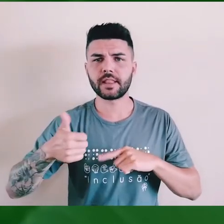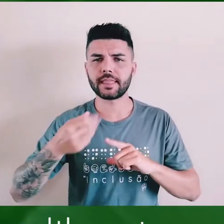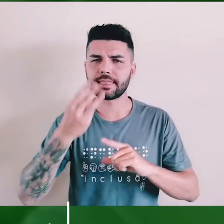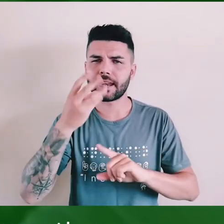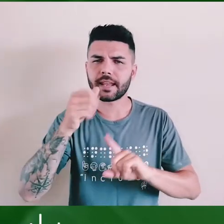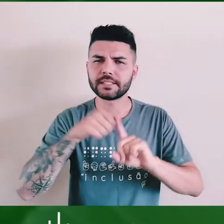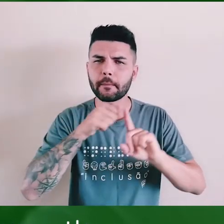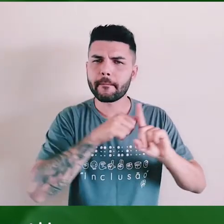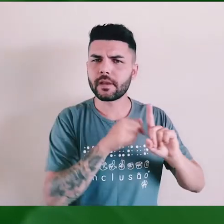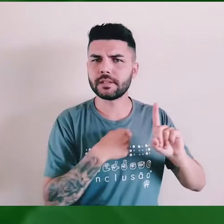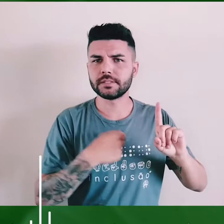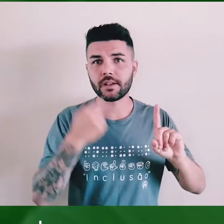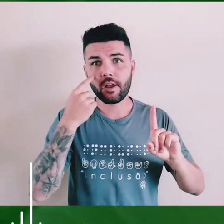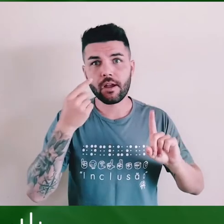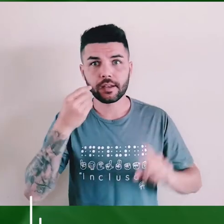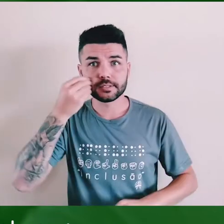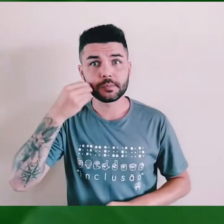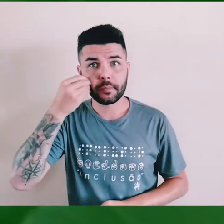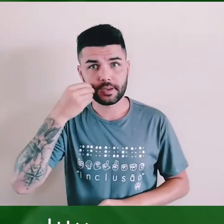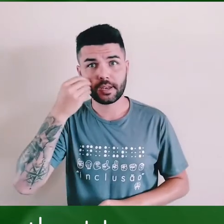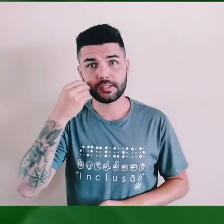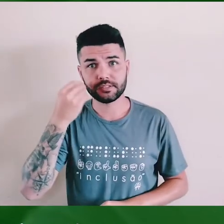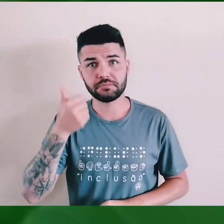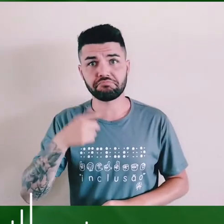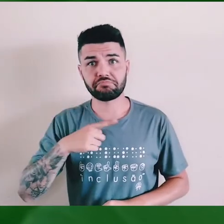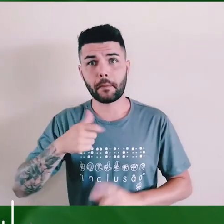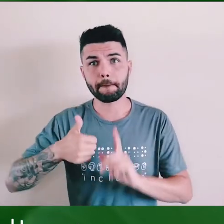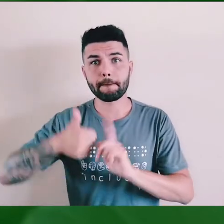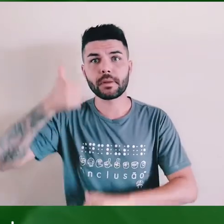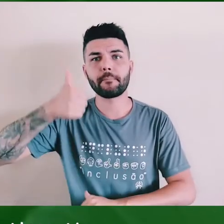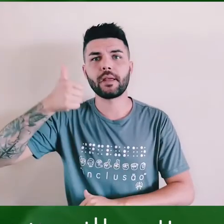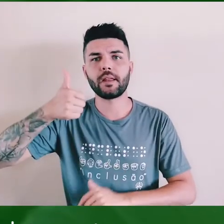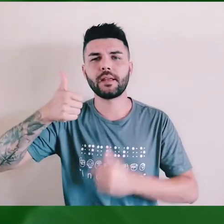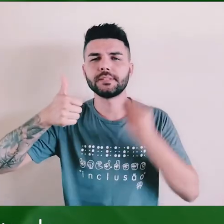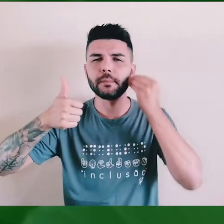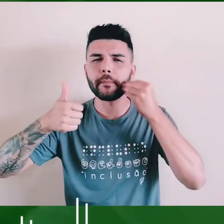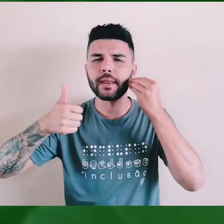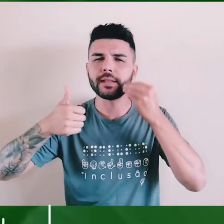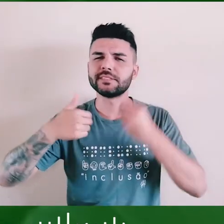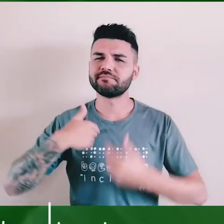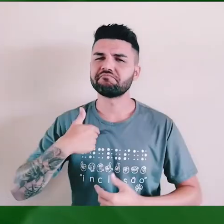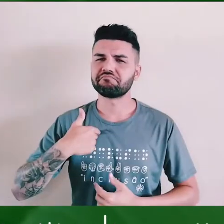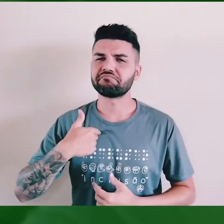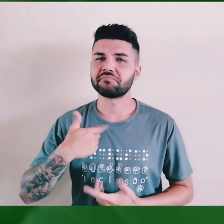e pude ter essa primeira experiência profissional, de ter um chefe, de fazer uma situação que